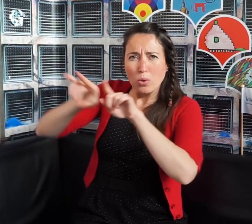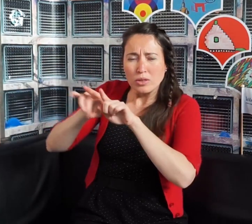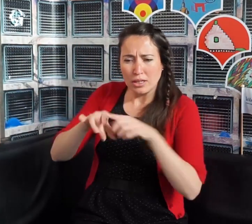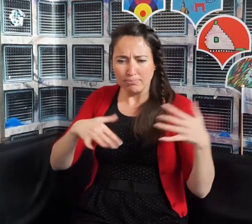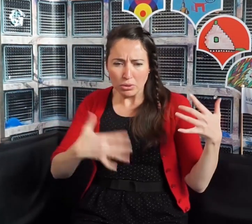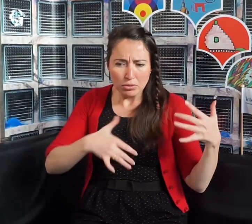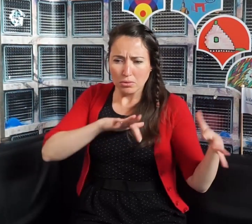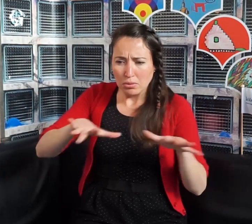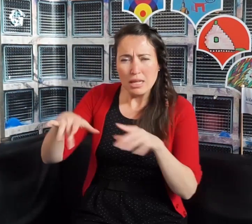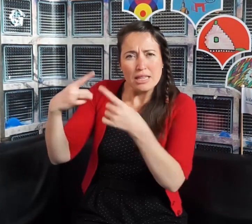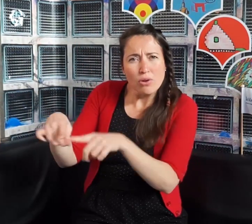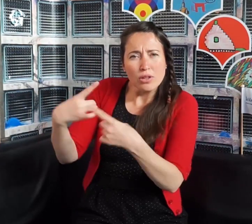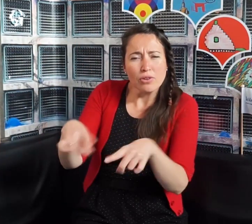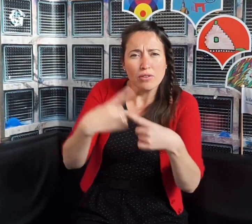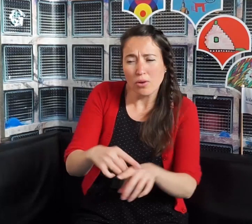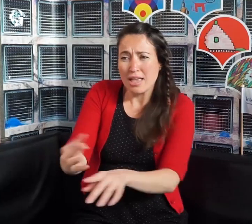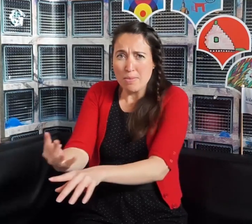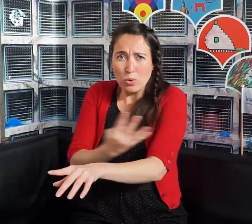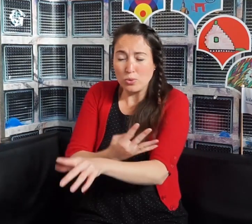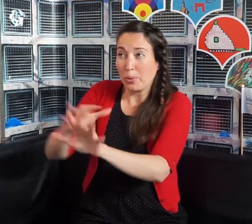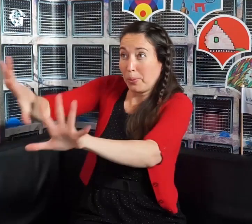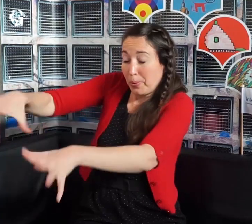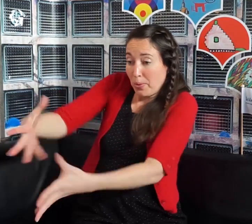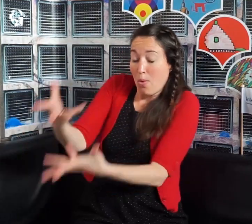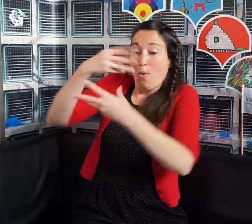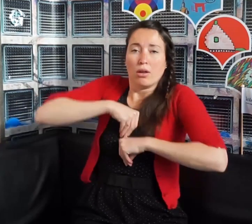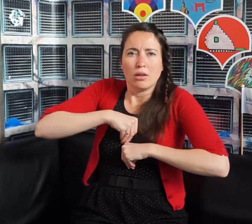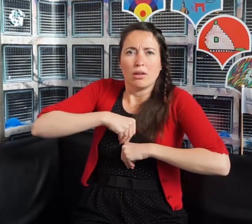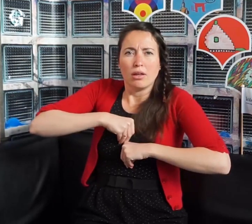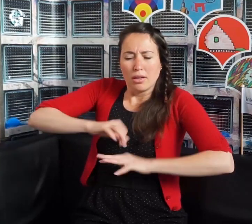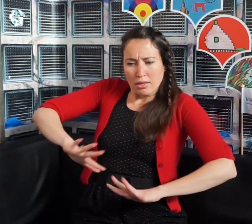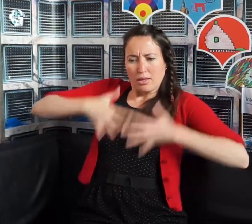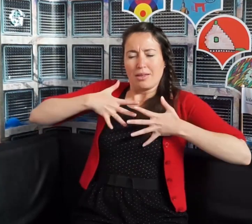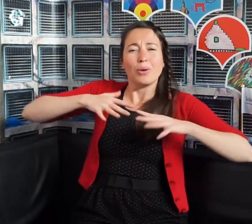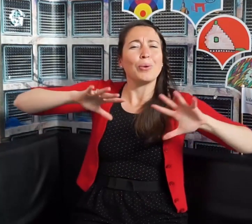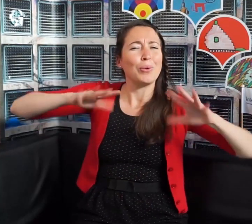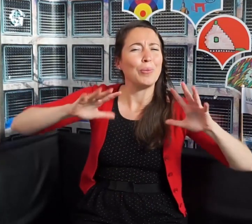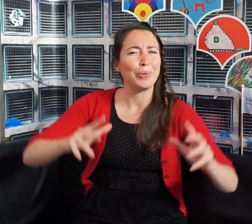comment bien dissocier les instruments et véhiculer les émotions?